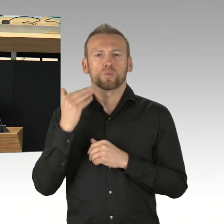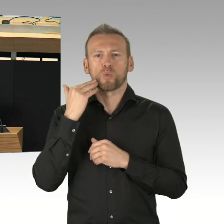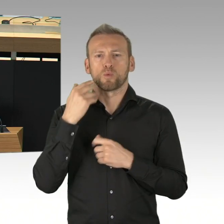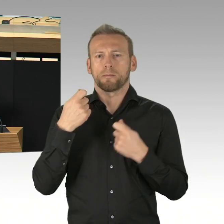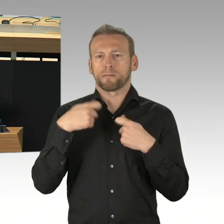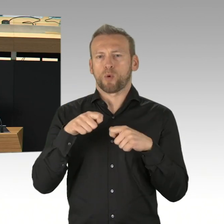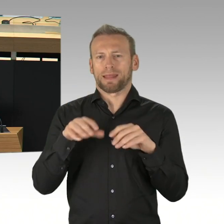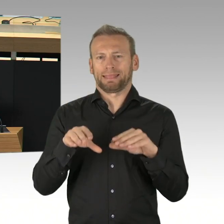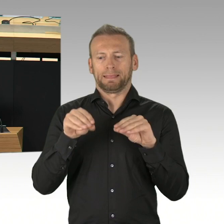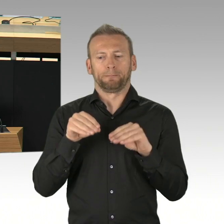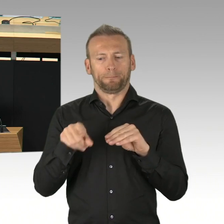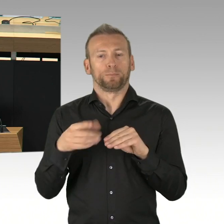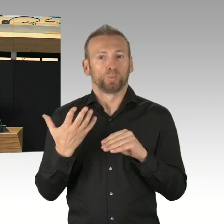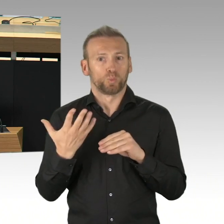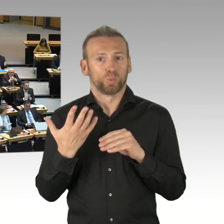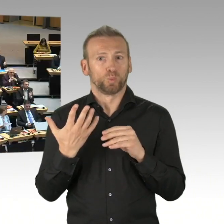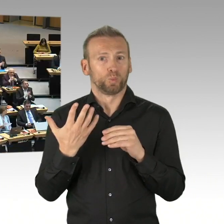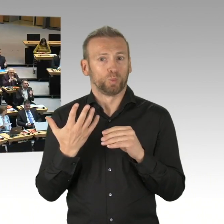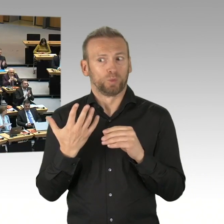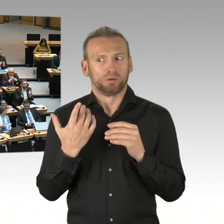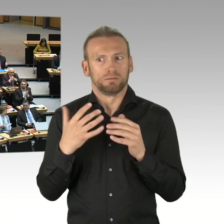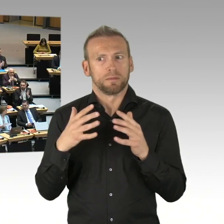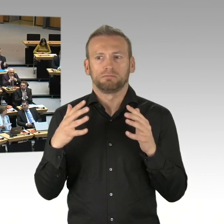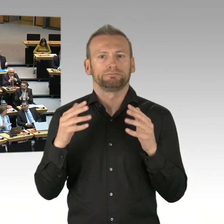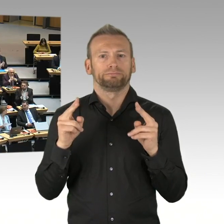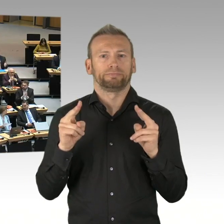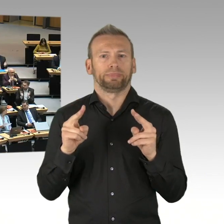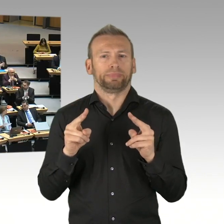(Beifall)